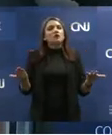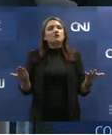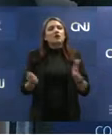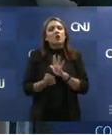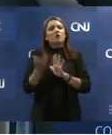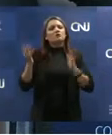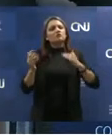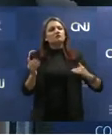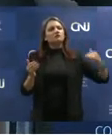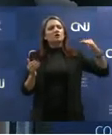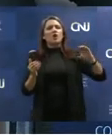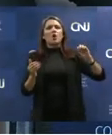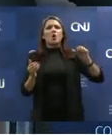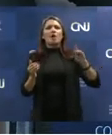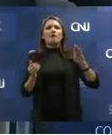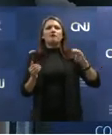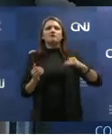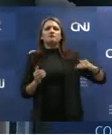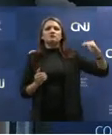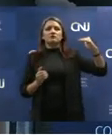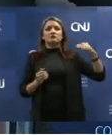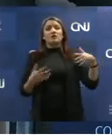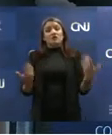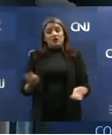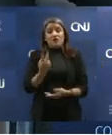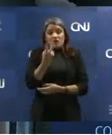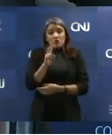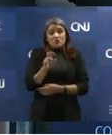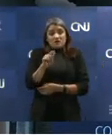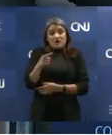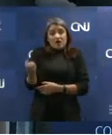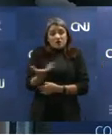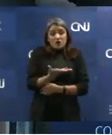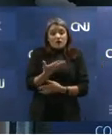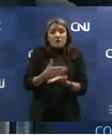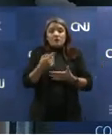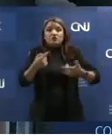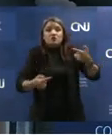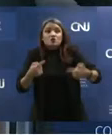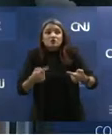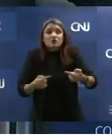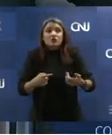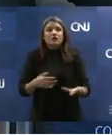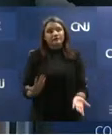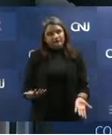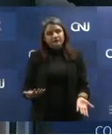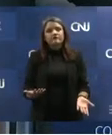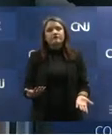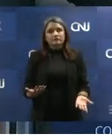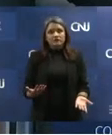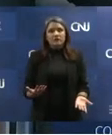e com a criação de duas novas vagas surgiu essa discussão. Óbvio que a 10ª vaga haveria paridade e a 11ª.